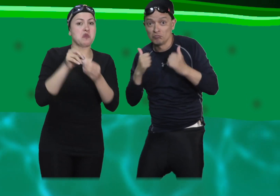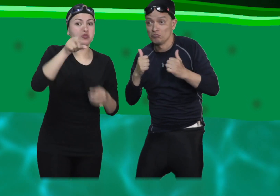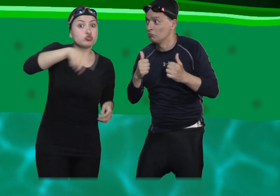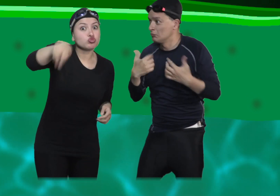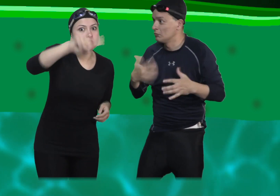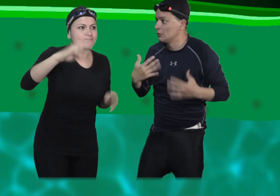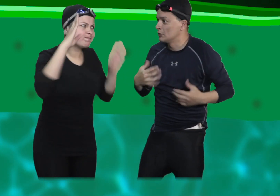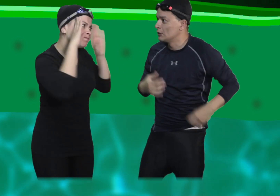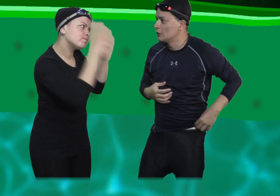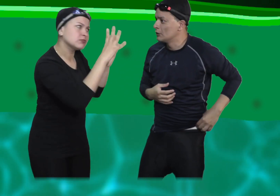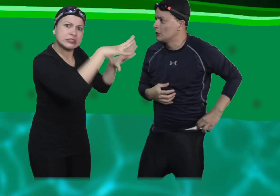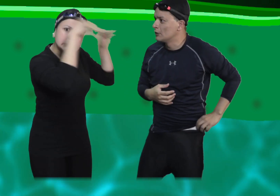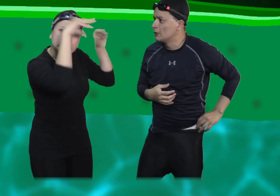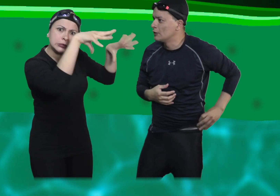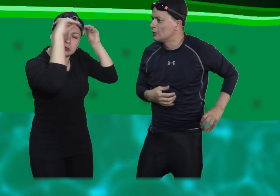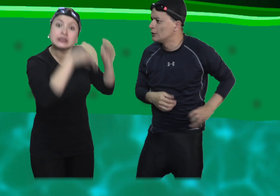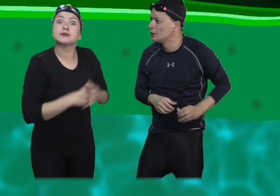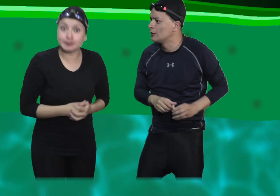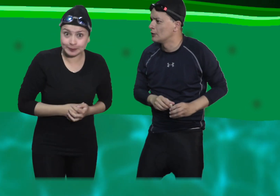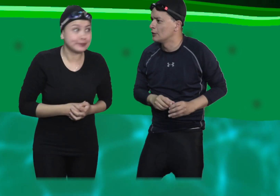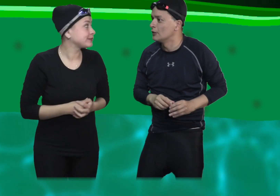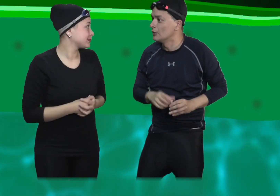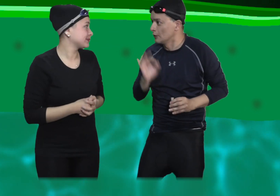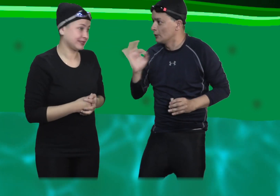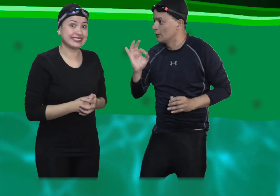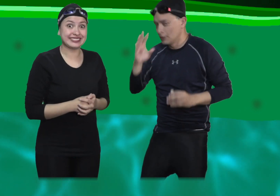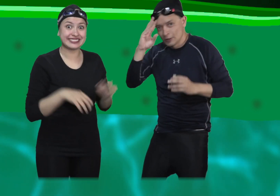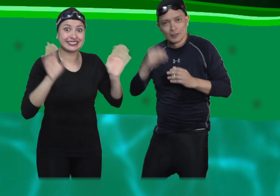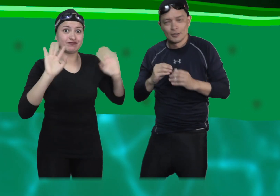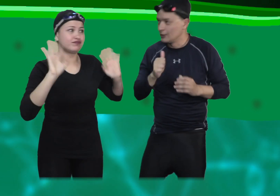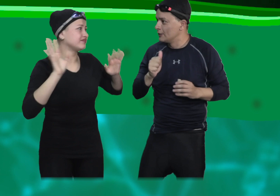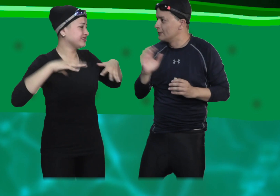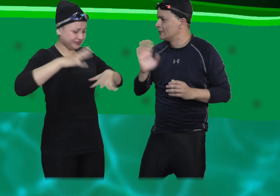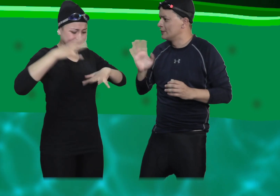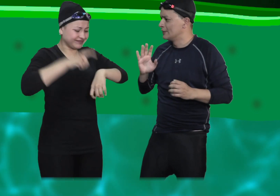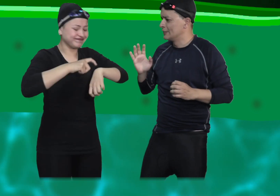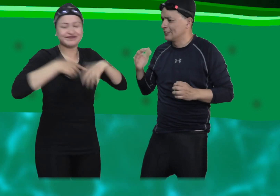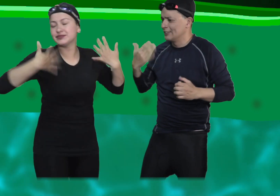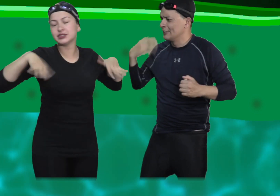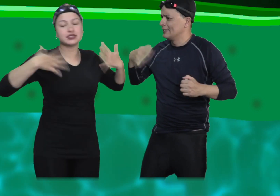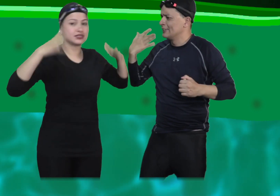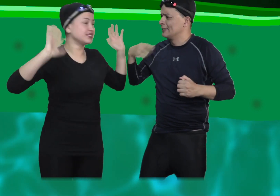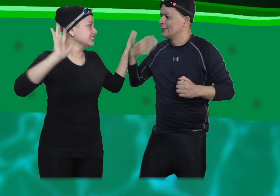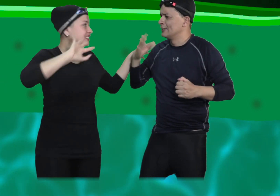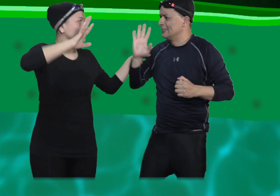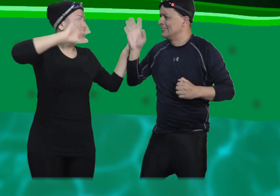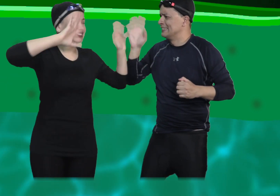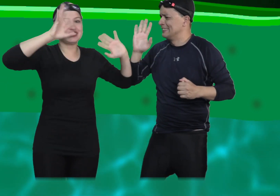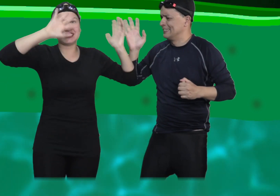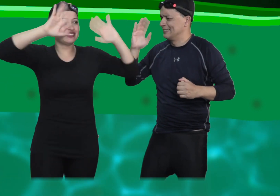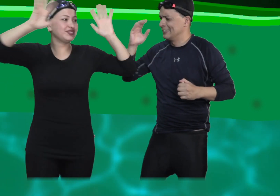Entonces presten mucha atención para que puedan aprender. Perfecto, de acuerdo Me tengo que ir, se me acaba el tiempo. ¡Chao! Chao